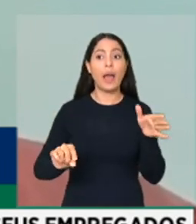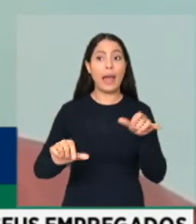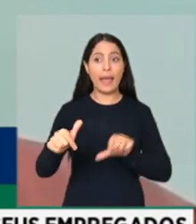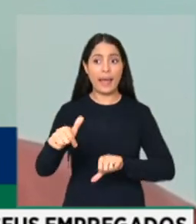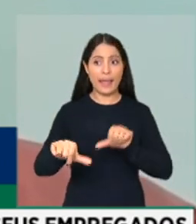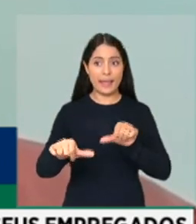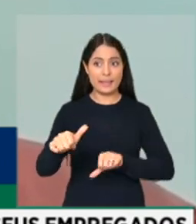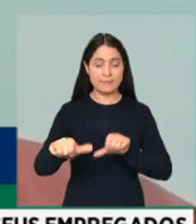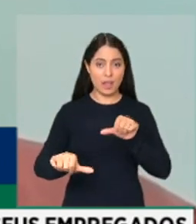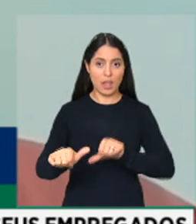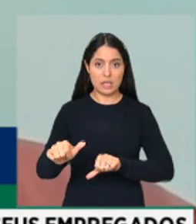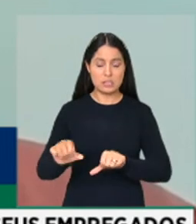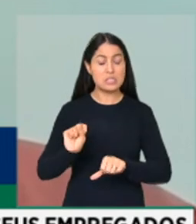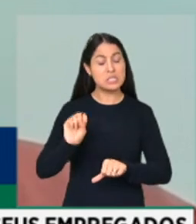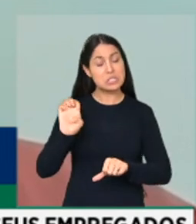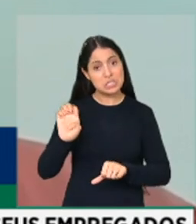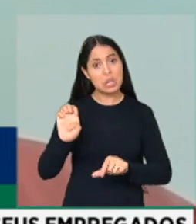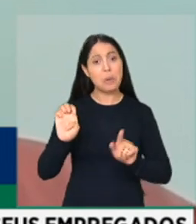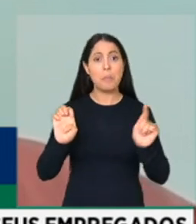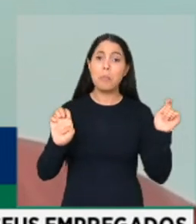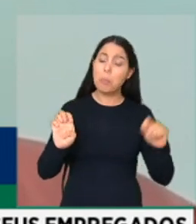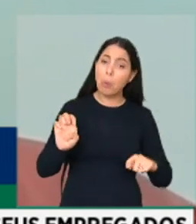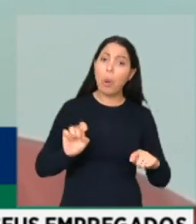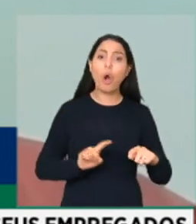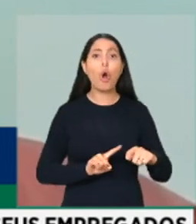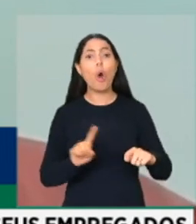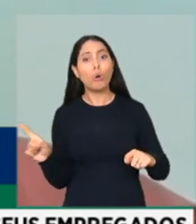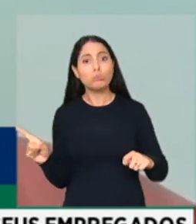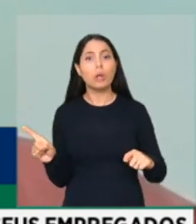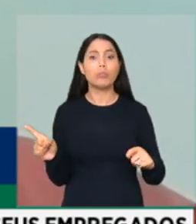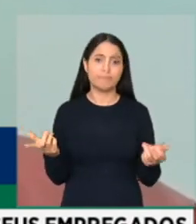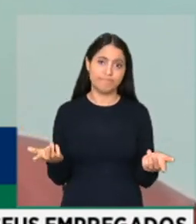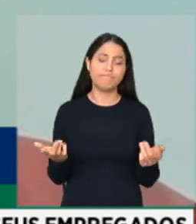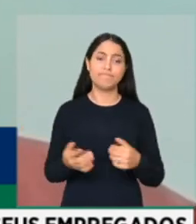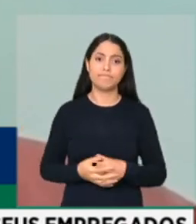PRA ANALISAR SE IRÁREVERTER OU NÃO ESSA ENTREGA COM